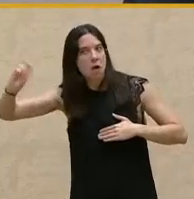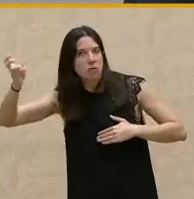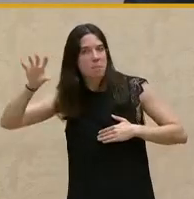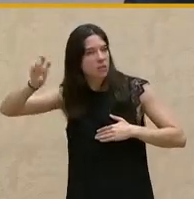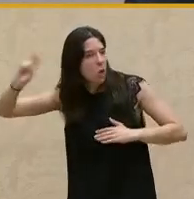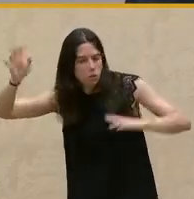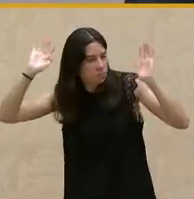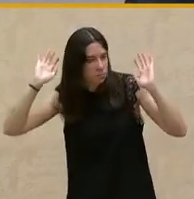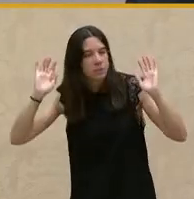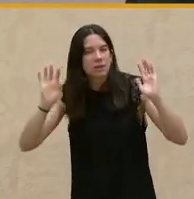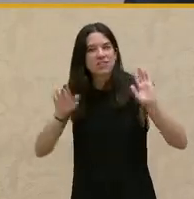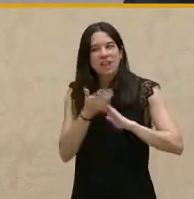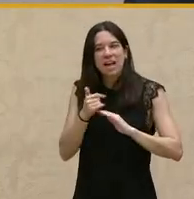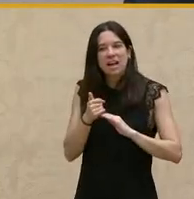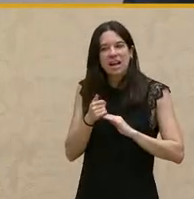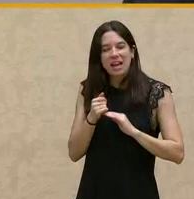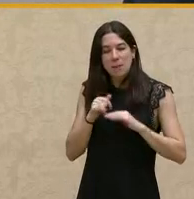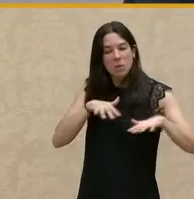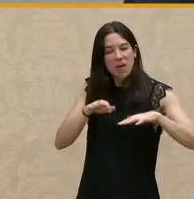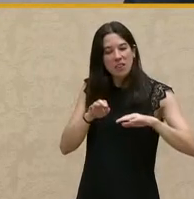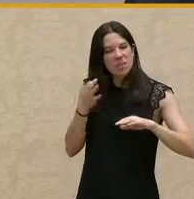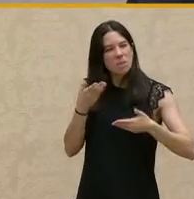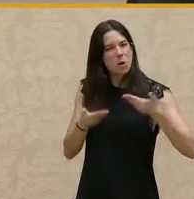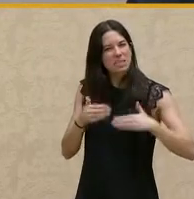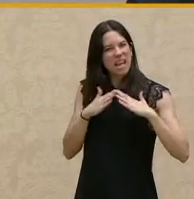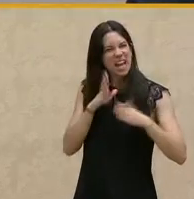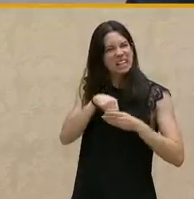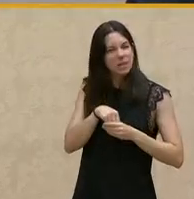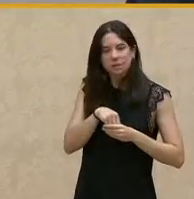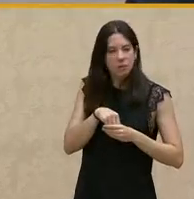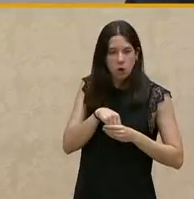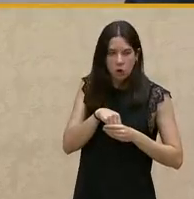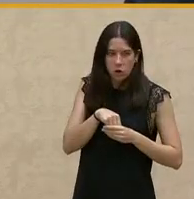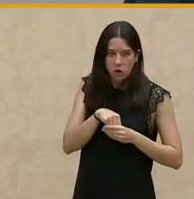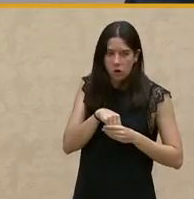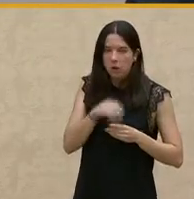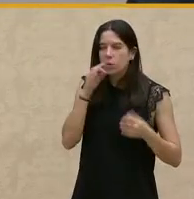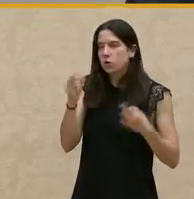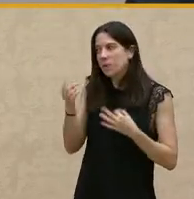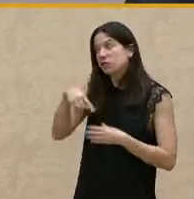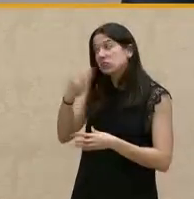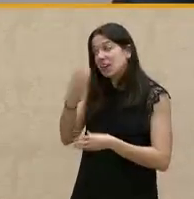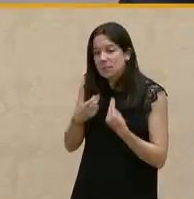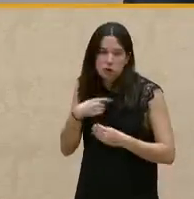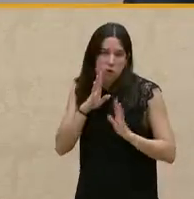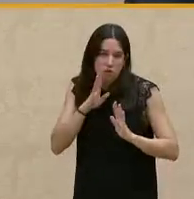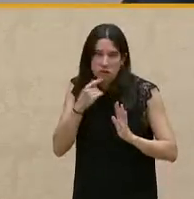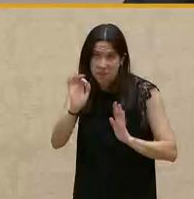Es triste, tengo que decirlo, nosotros en XOGA lo que hacemos, y lo confesamos, aunque es grabado,